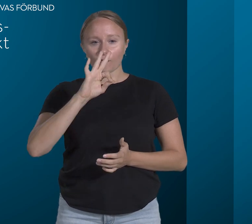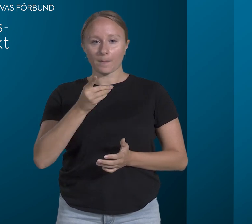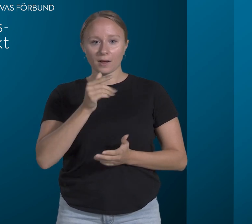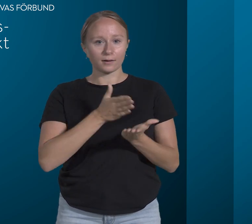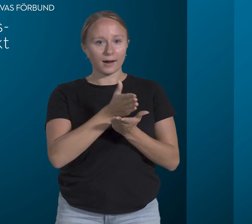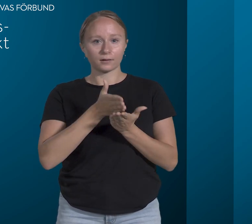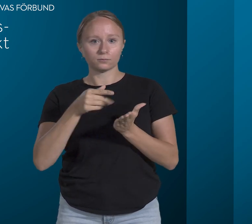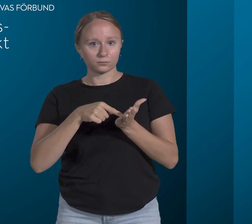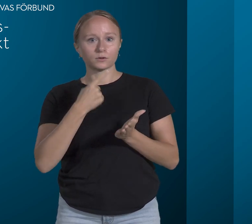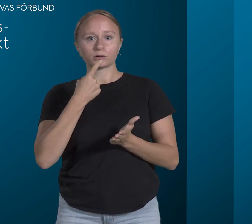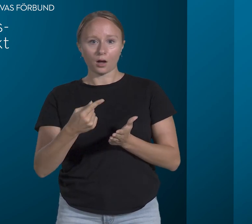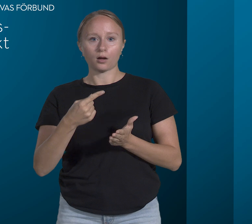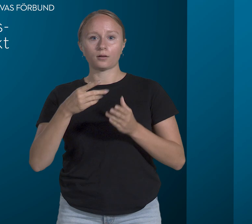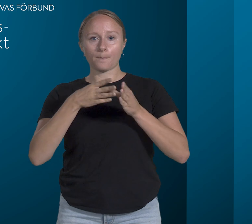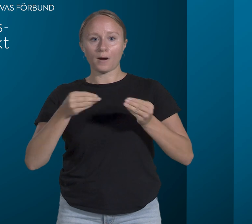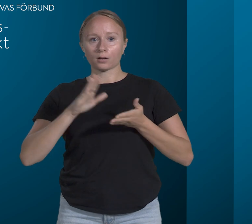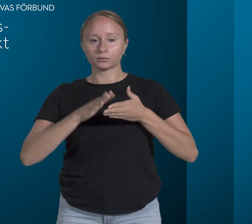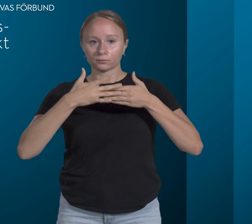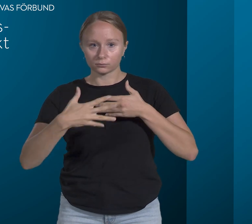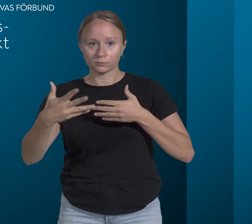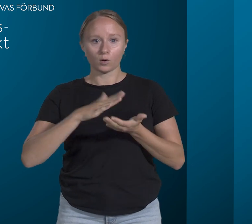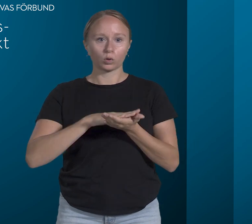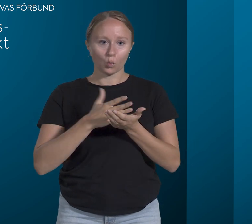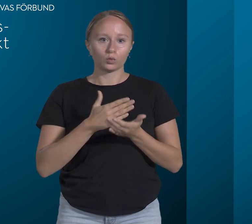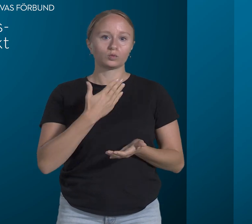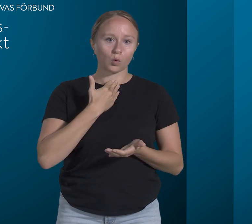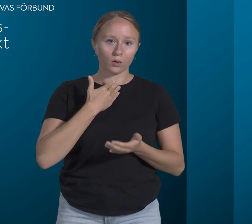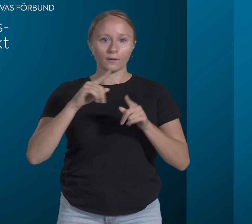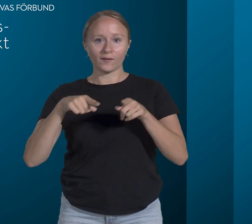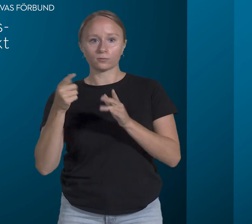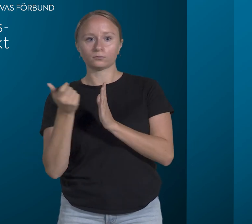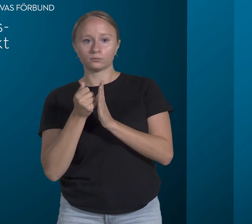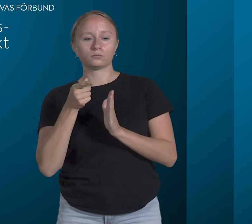Enligt FPA:s riktlinjer från mars hör tolkning av ljud- och bildupptagningar -